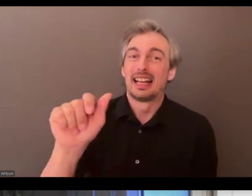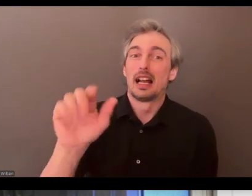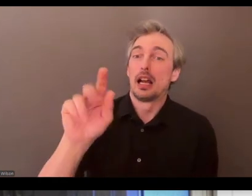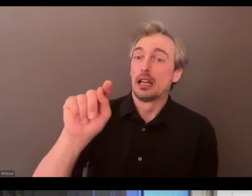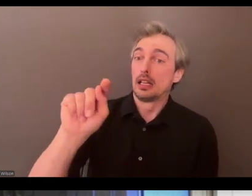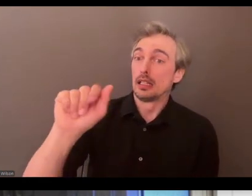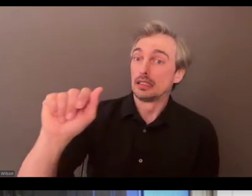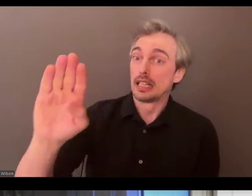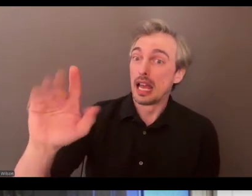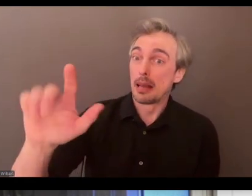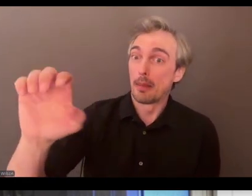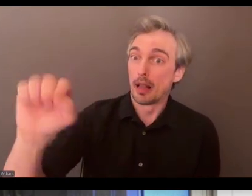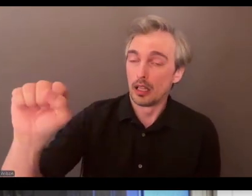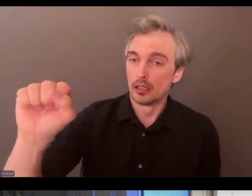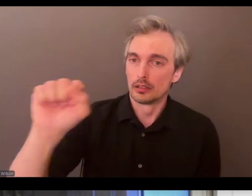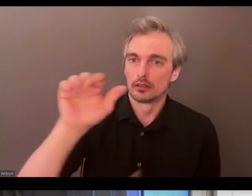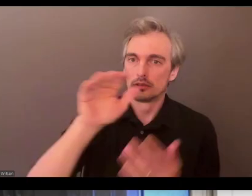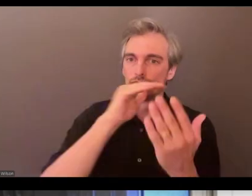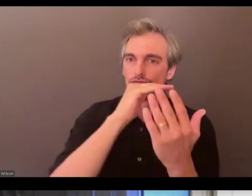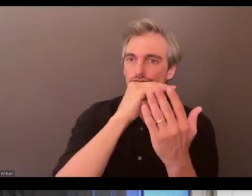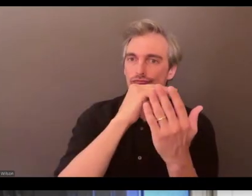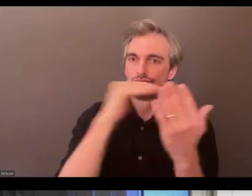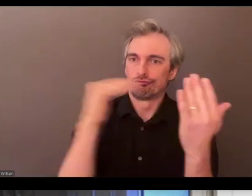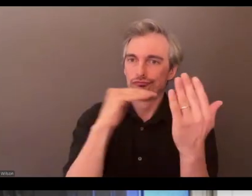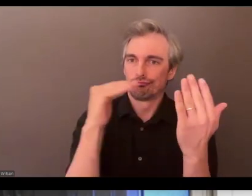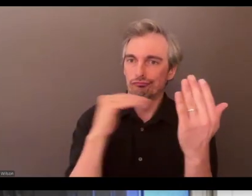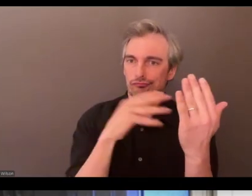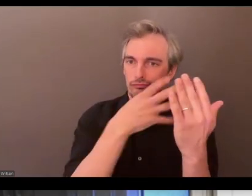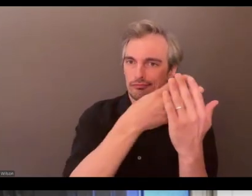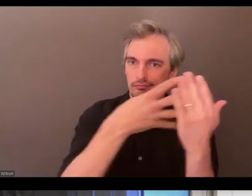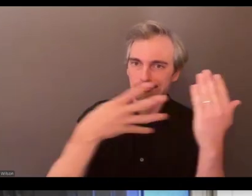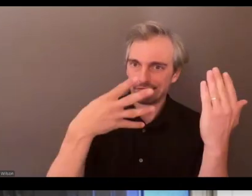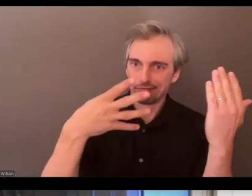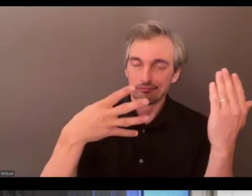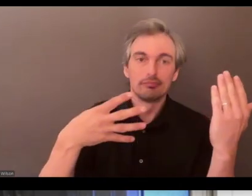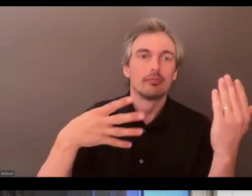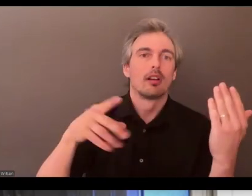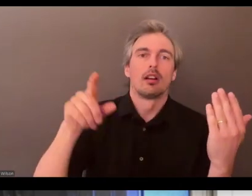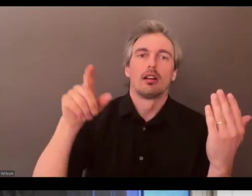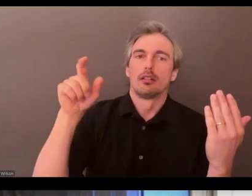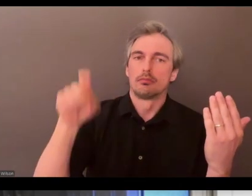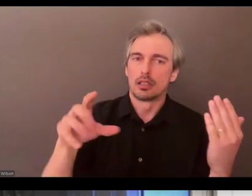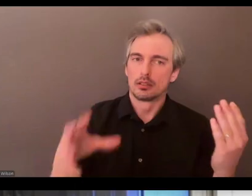チ ーム内にデ ータを掘り下げるのが好きな人が いるなら、添付ファイルとして送っておきましょう。